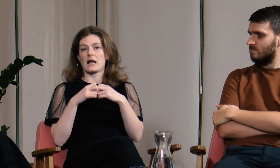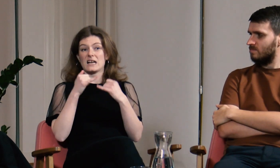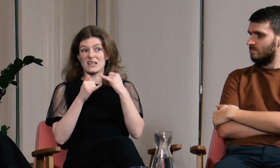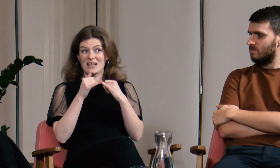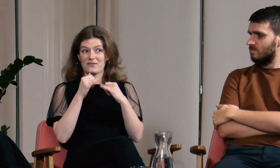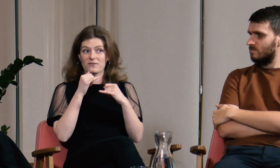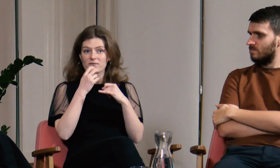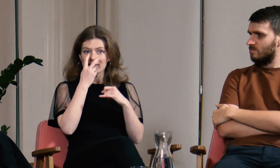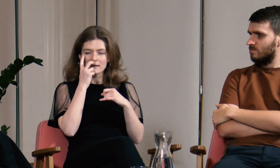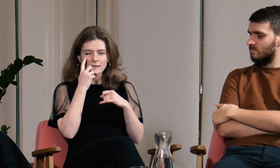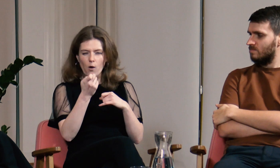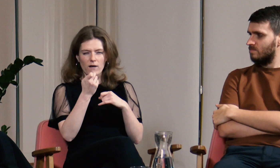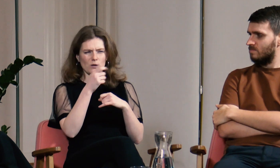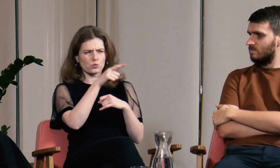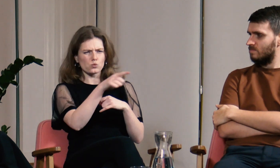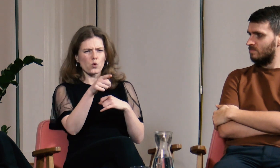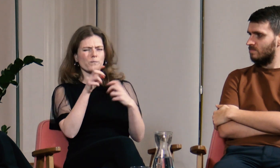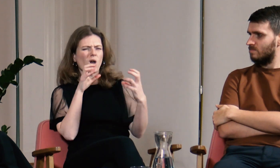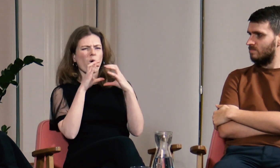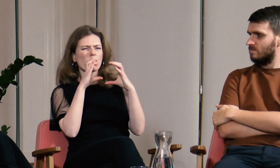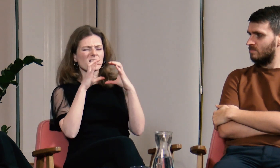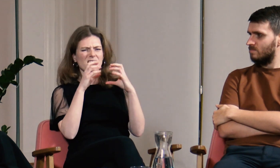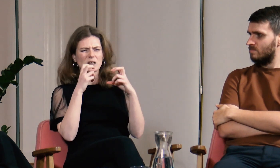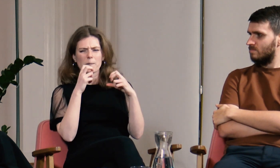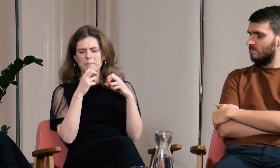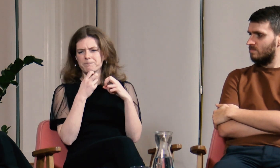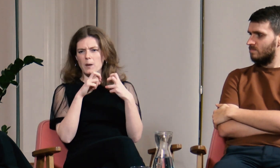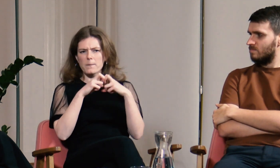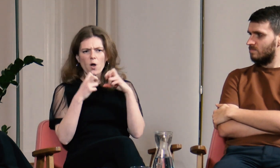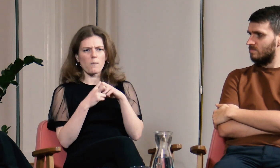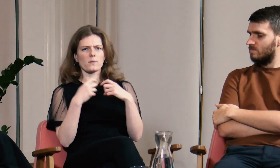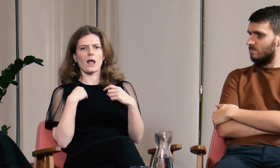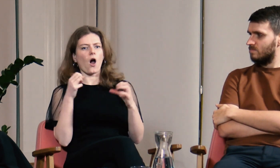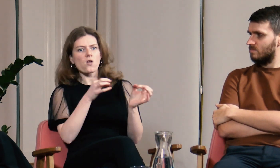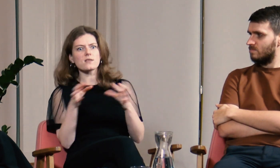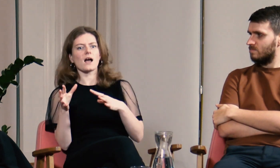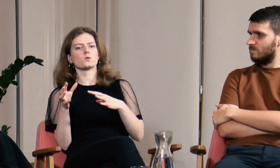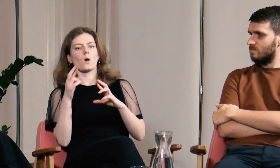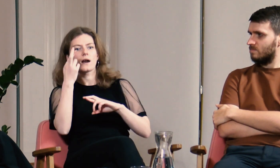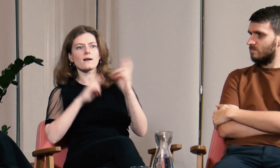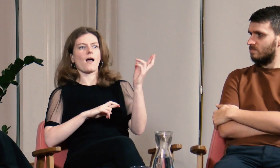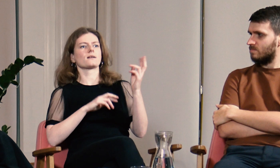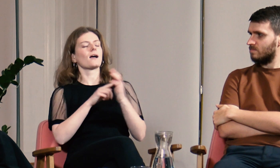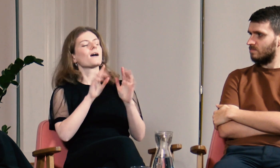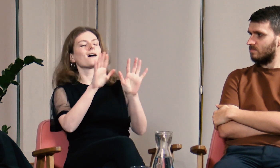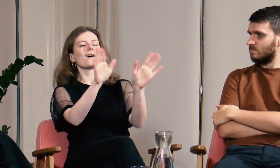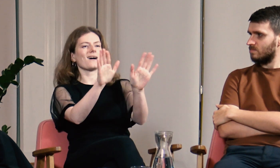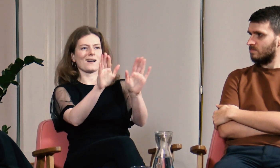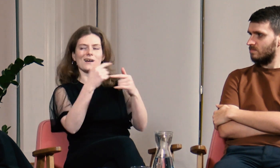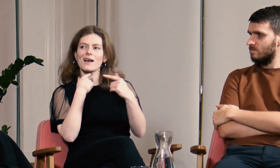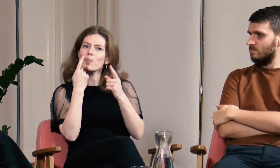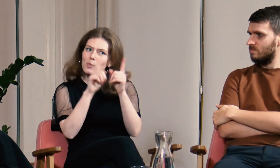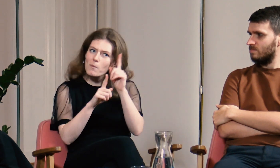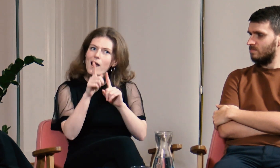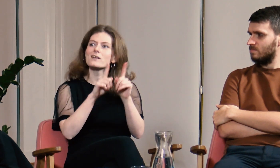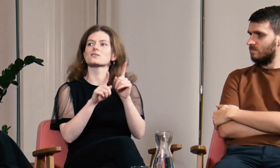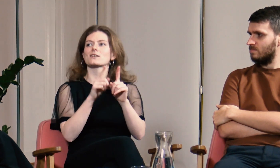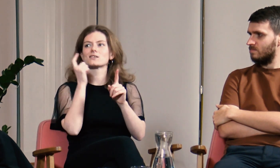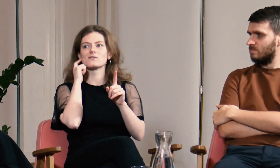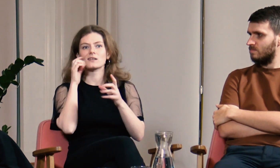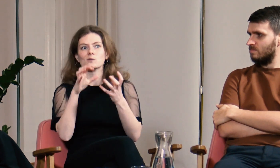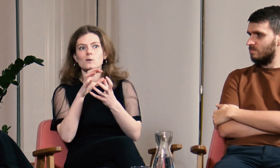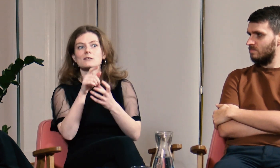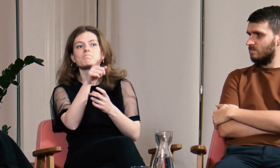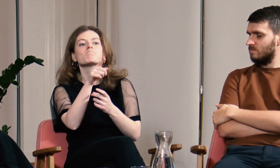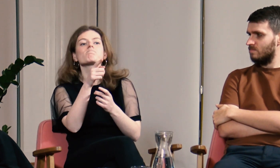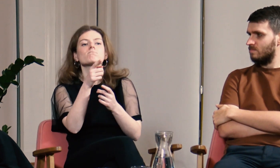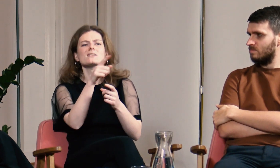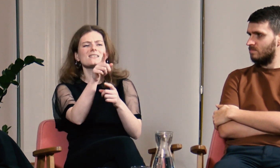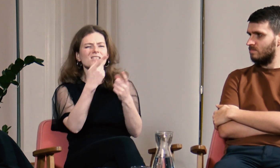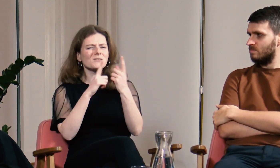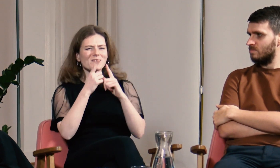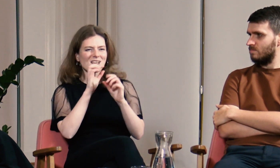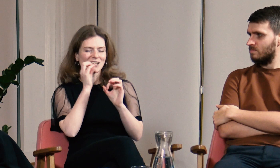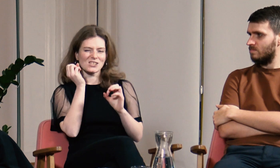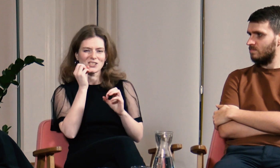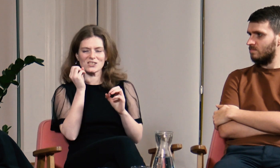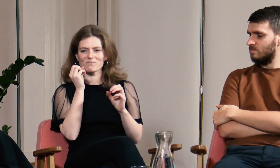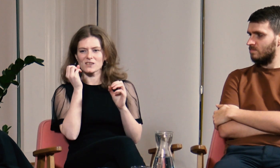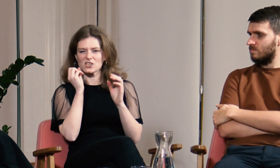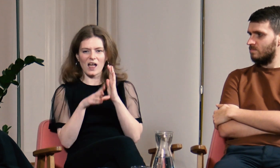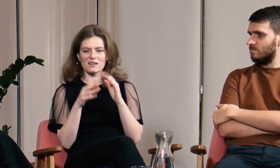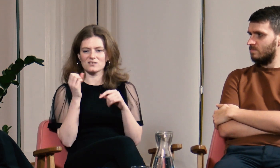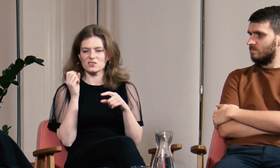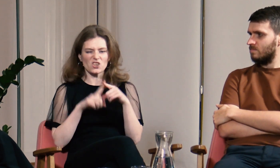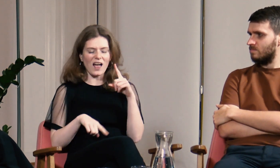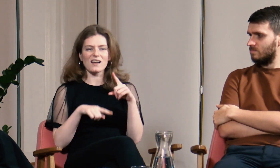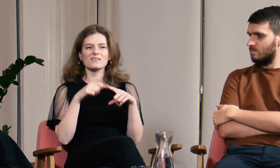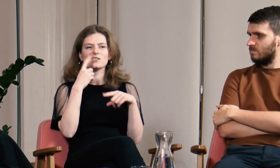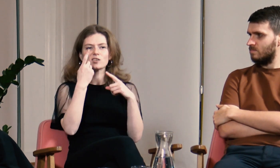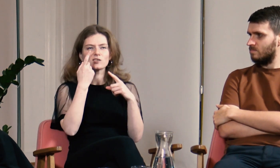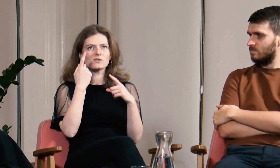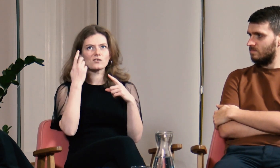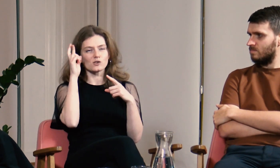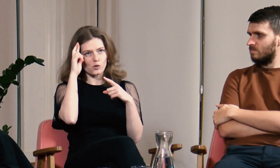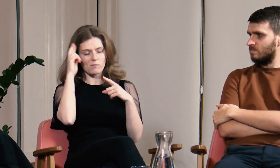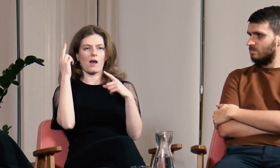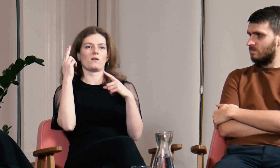Jeżeli dostrzegam problem komunikacyjny od razu reaguje i tłumaczę słyszącym, że źle coś zrozumieli.